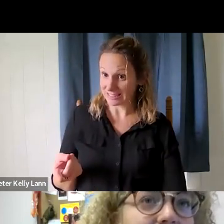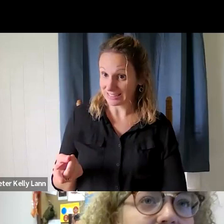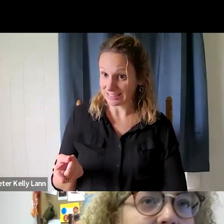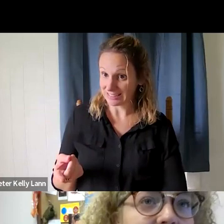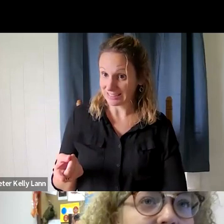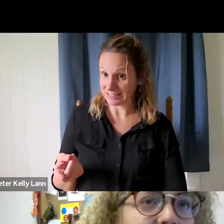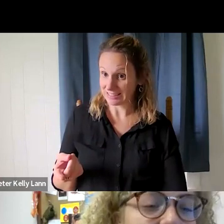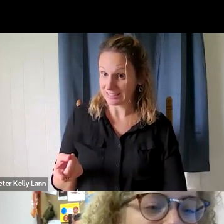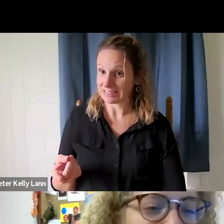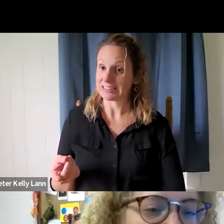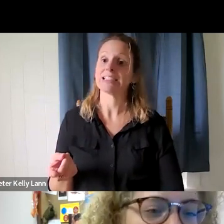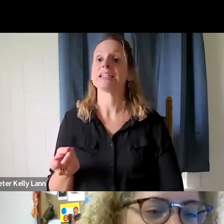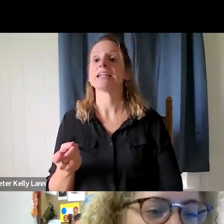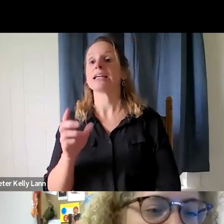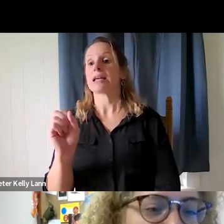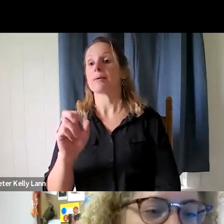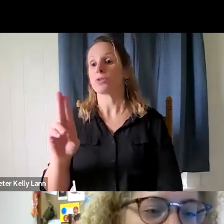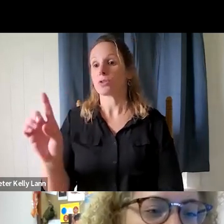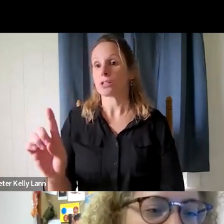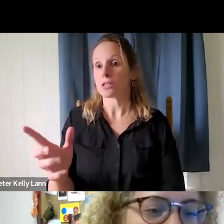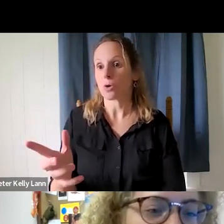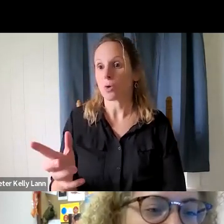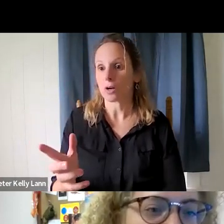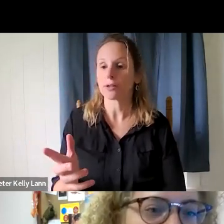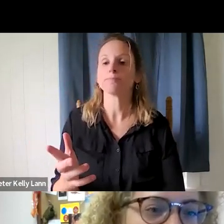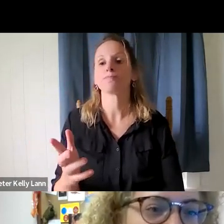Que su trastorno por consumo de sustancias no es material para la enfermedad, así que tardo en explicarlo.